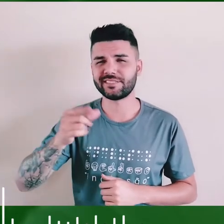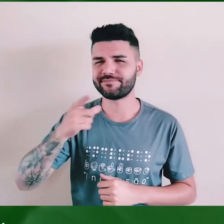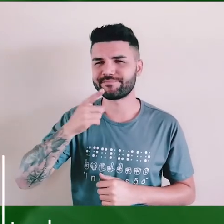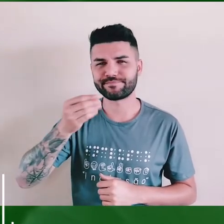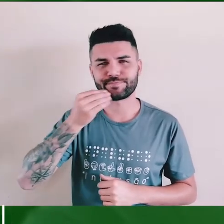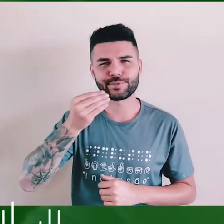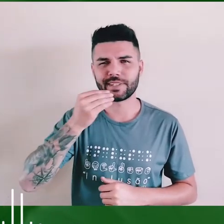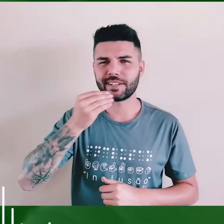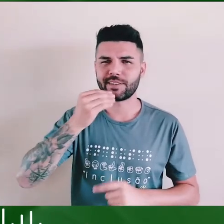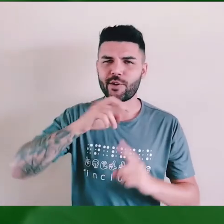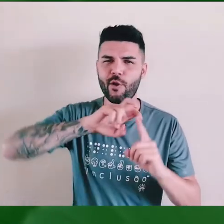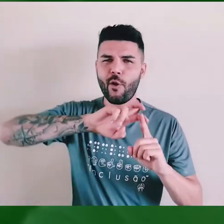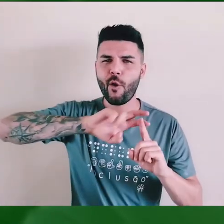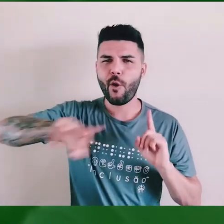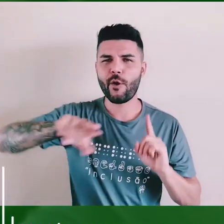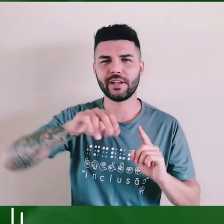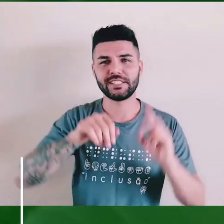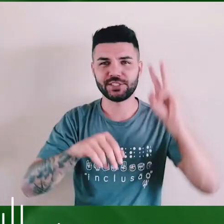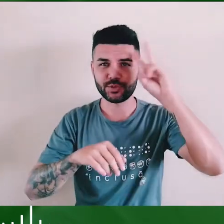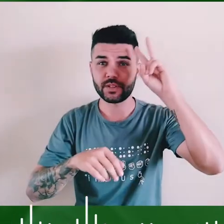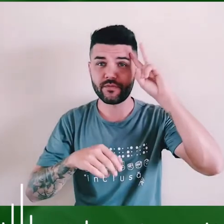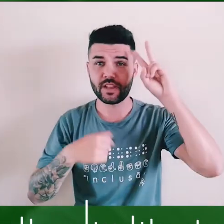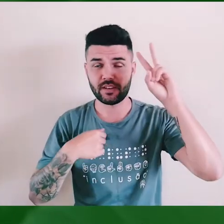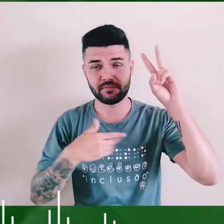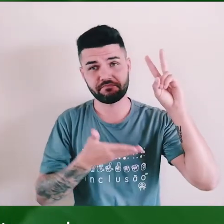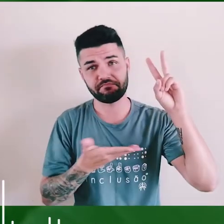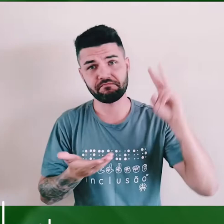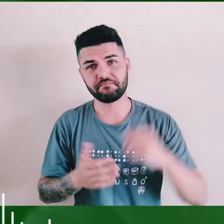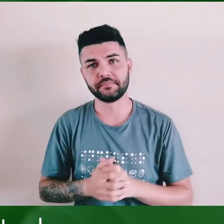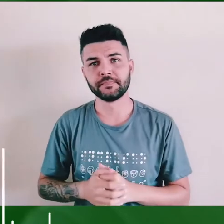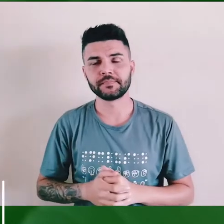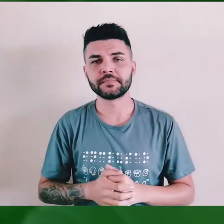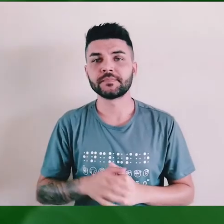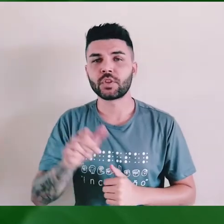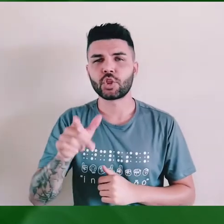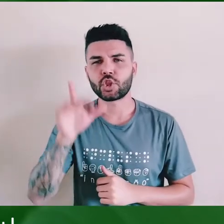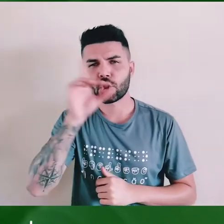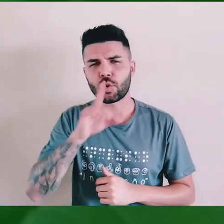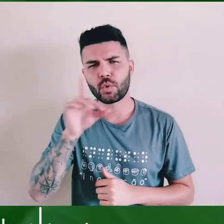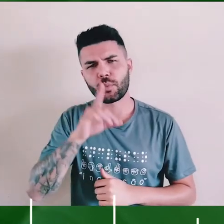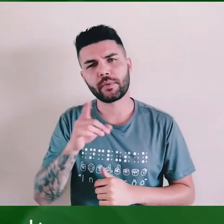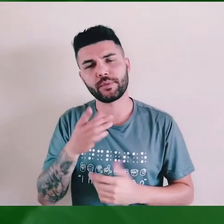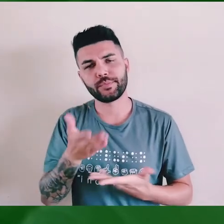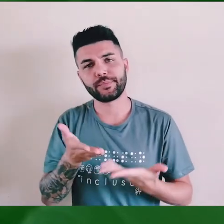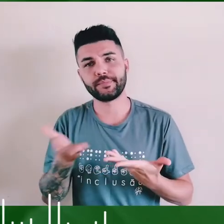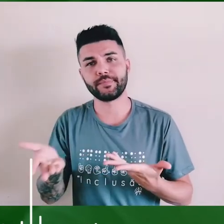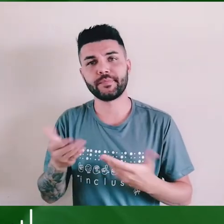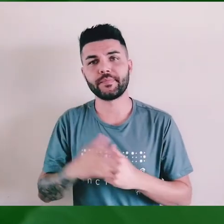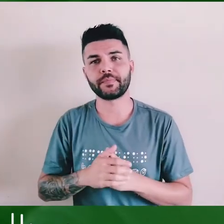a gente excluiria facilmente. Você falou das peças no domingo e tudo mais, e acredito